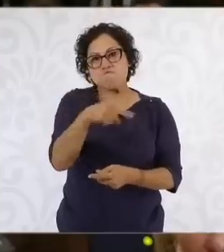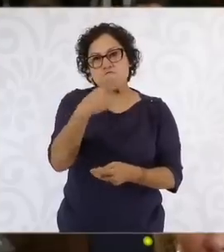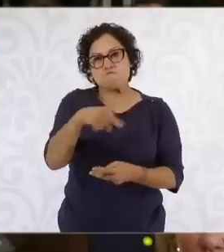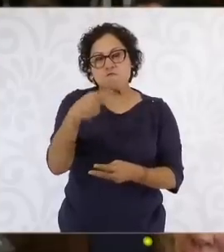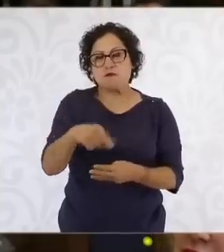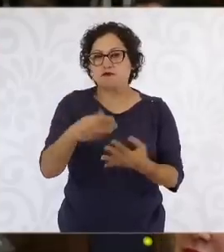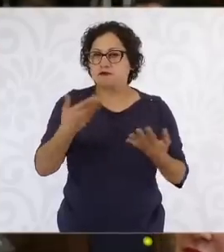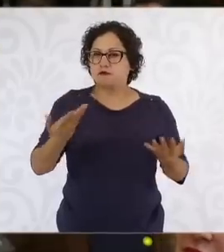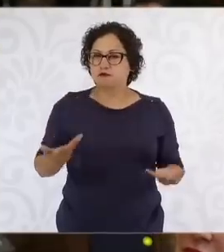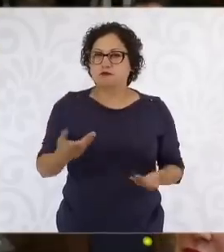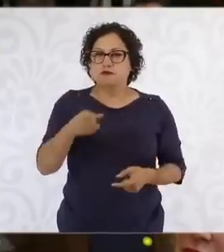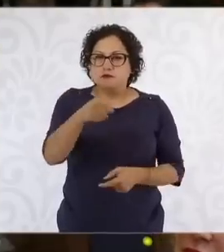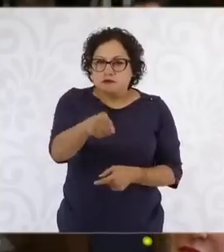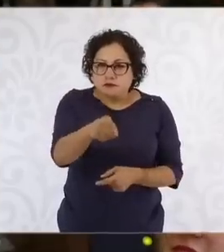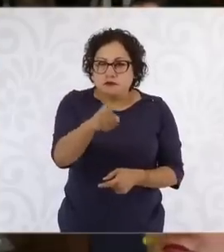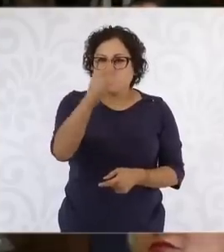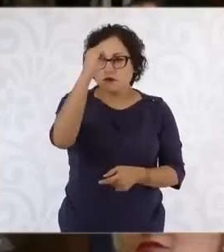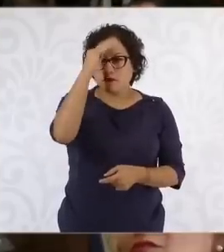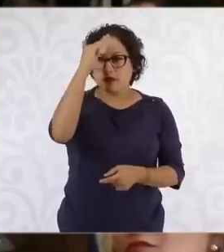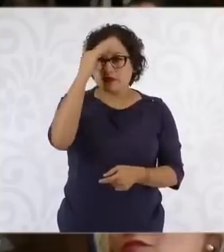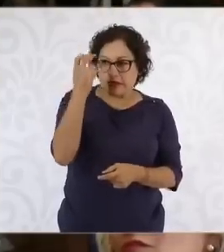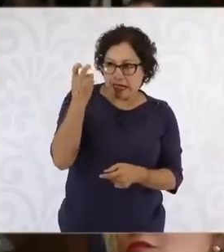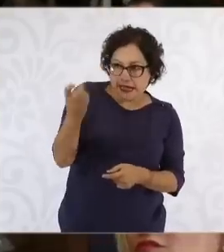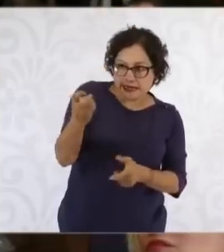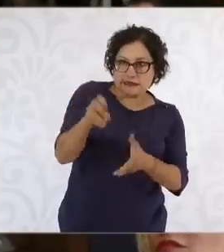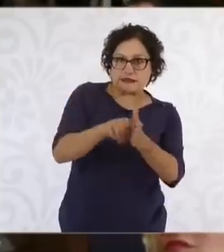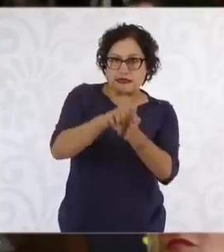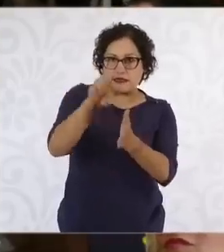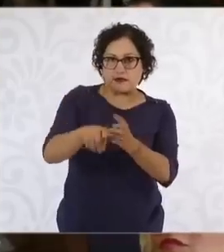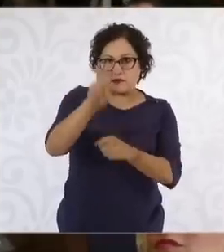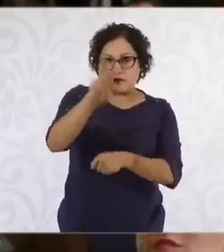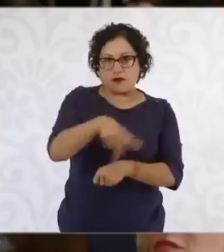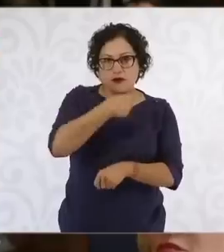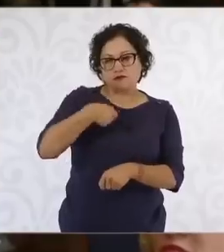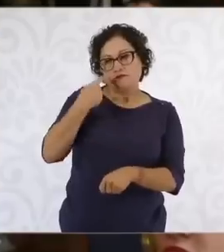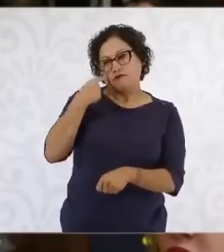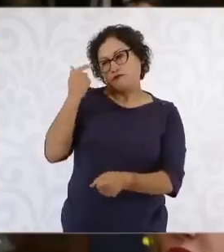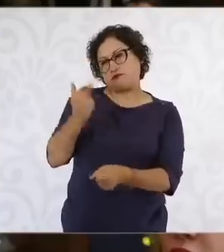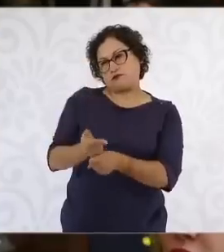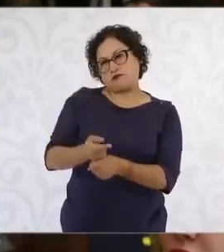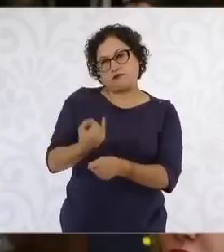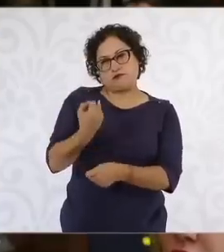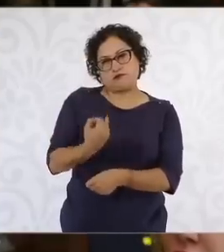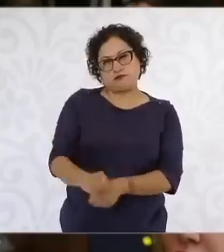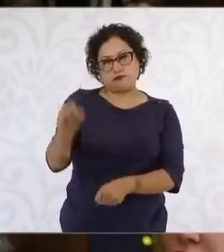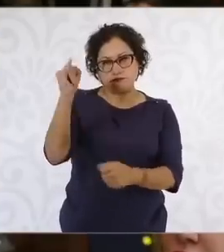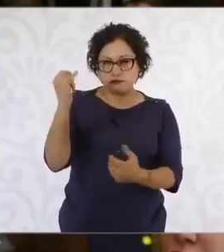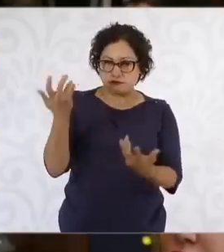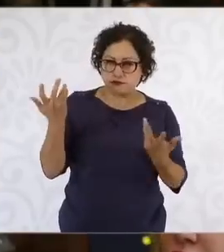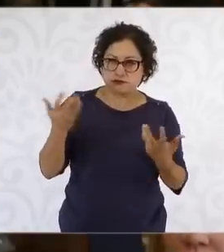que estos casos que son sin duda muy indignantes van a desaparecer en el poder judicial es decir